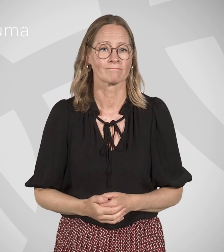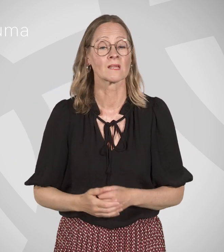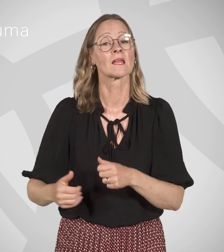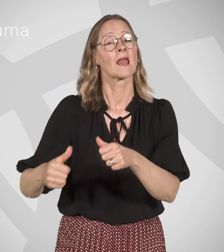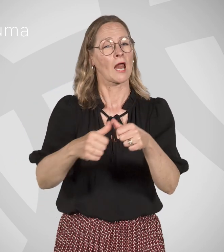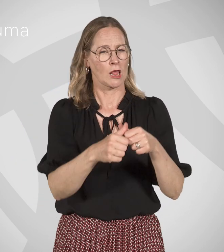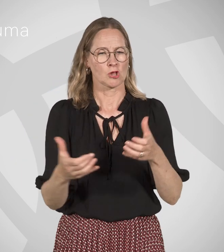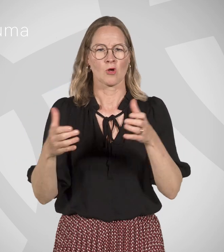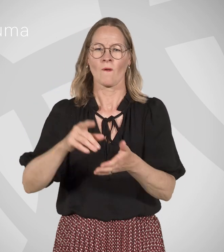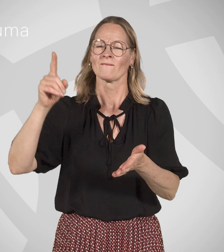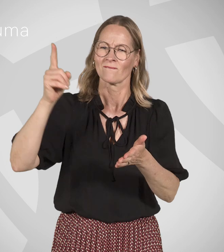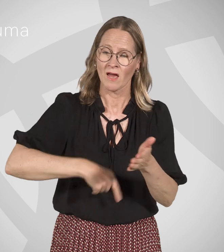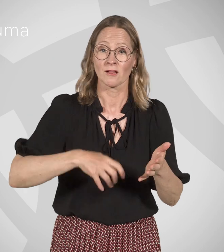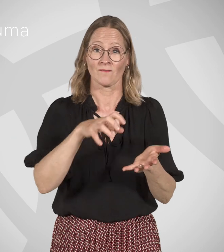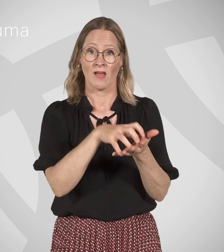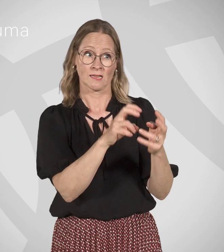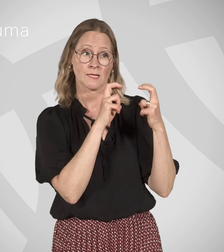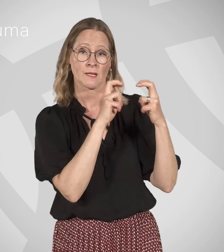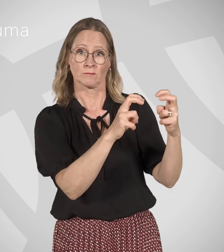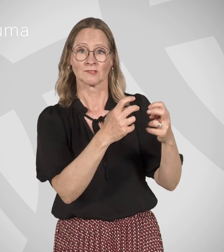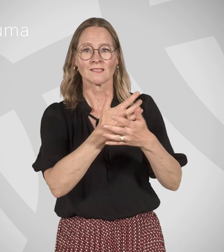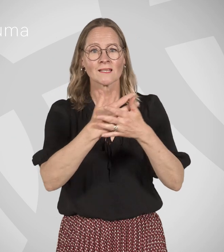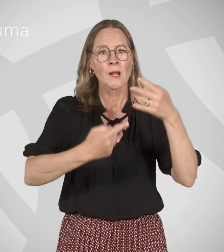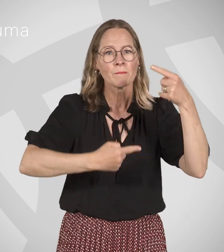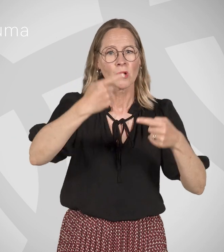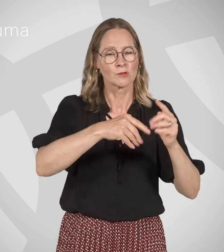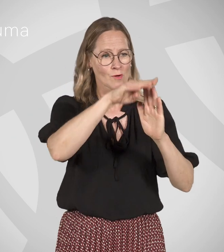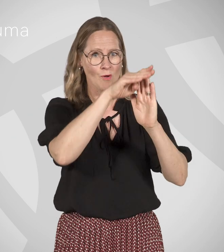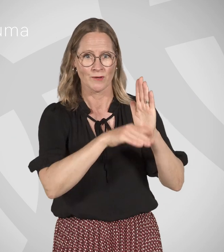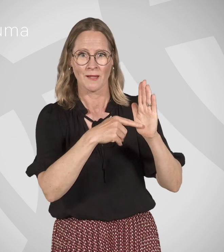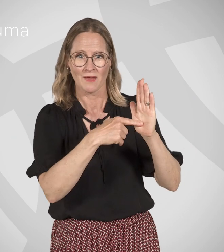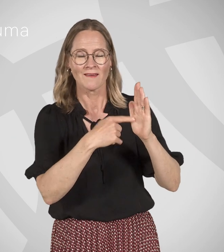Liittokokous vaatii, että valtioneuvoston kielipoliittisen ohjelman -